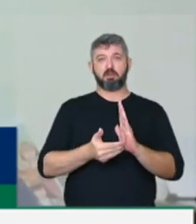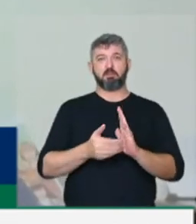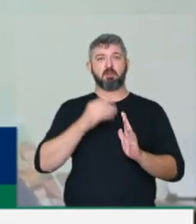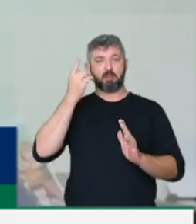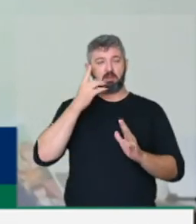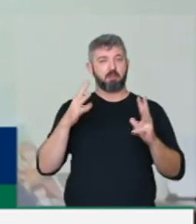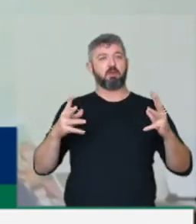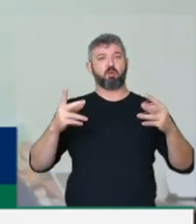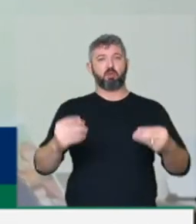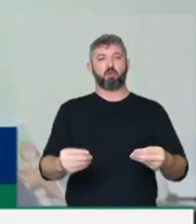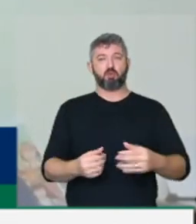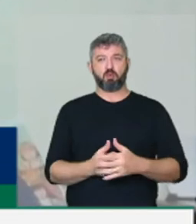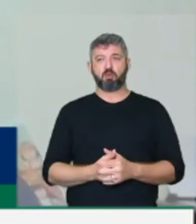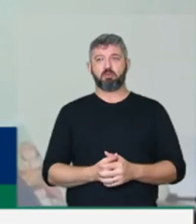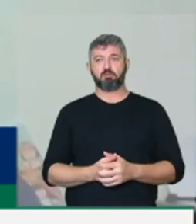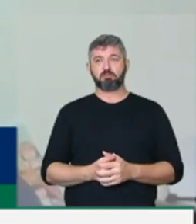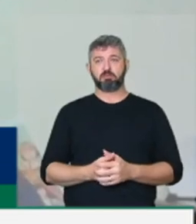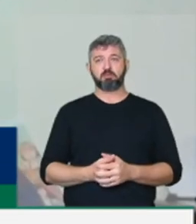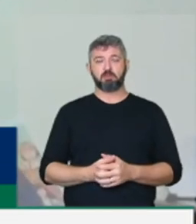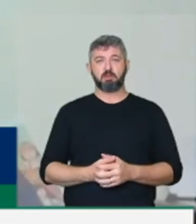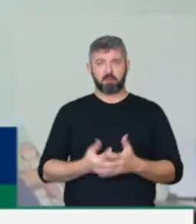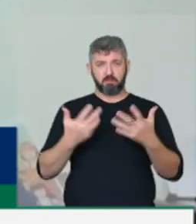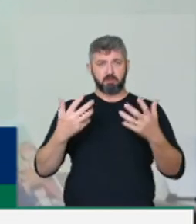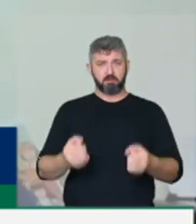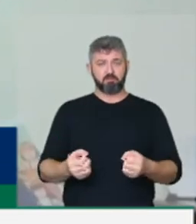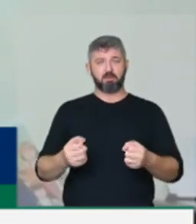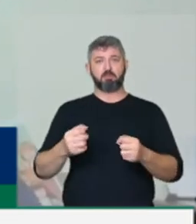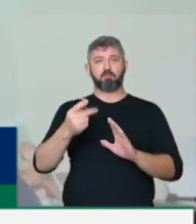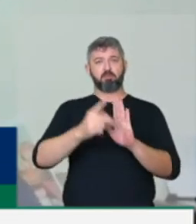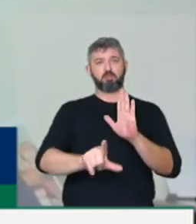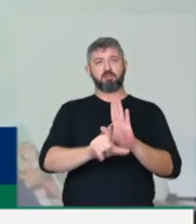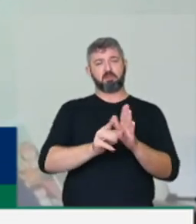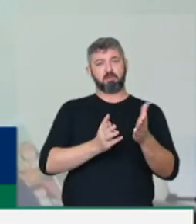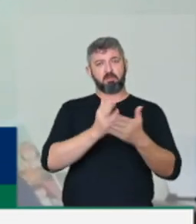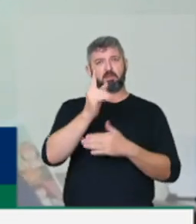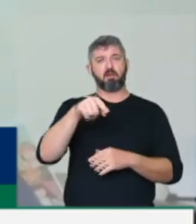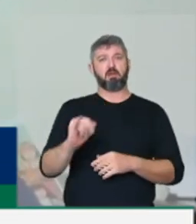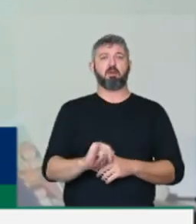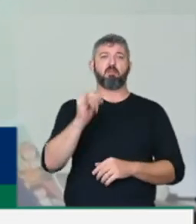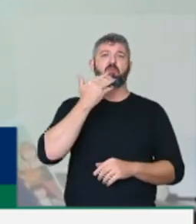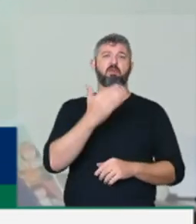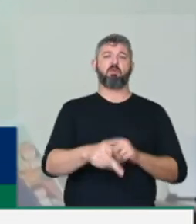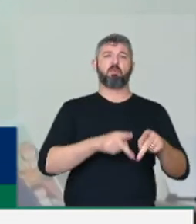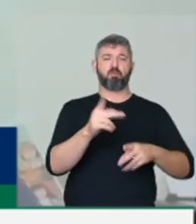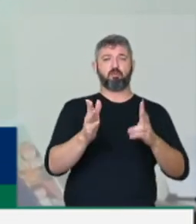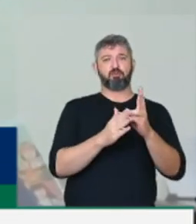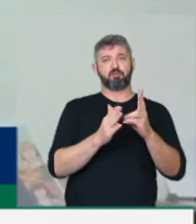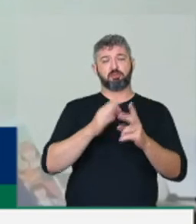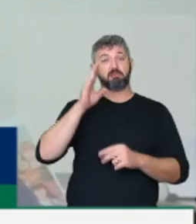OS DEMAIS SENHORES PARLAMENTARES PARA APROVAR ESSE PL QUE É DE GRANDE IMPORTÂNCIA PARA OS POVOS INDÍGENAS. ESPECIALMENTE... A ESSES PROFISSIONAIS QUE